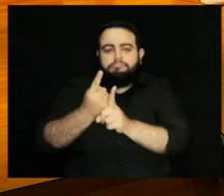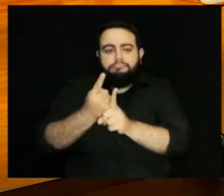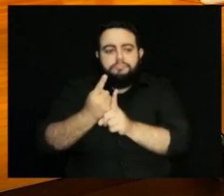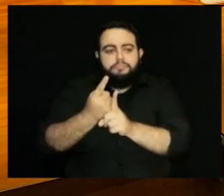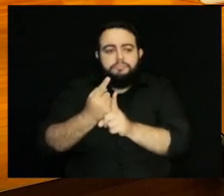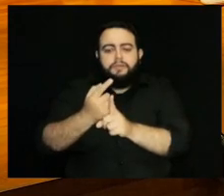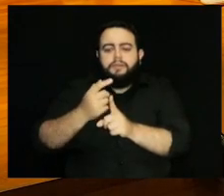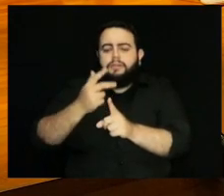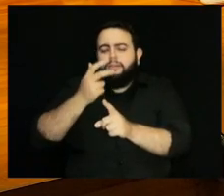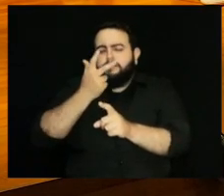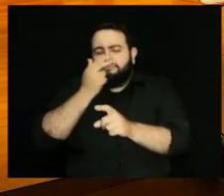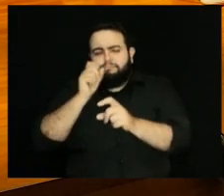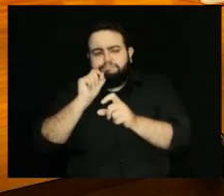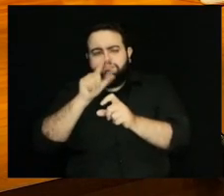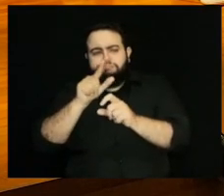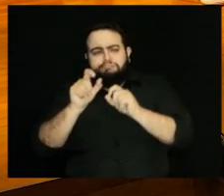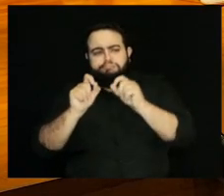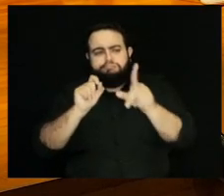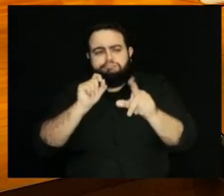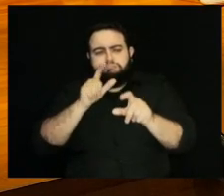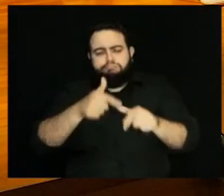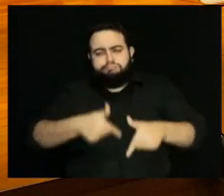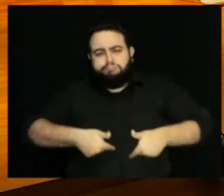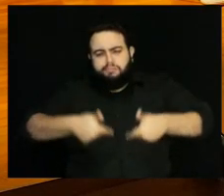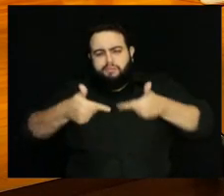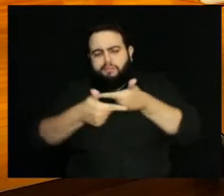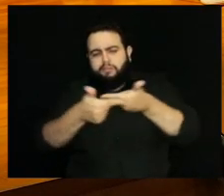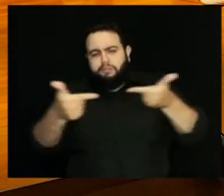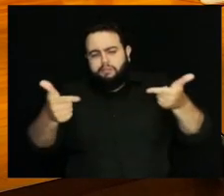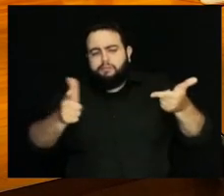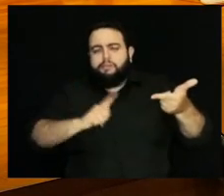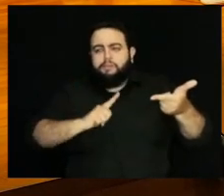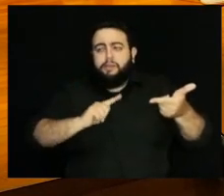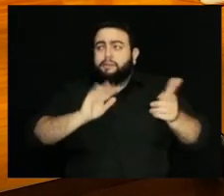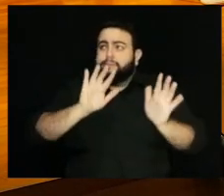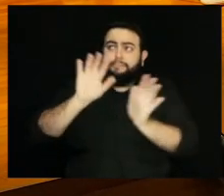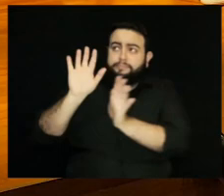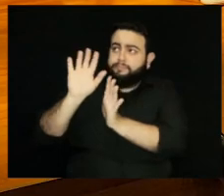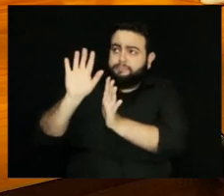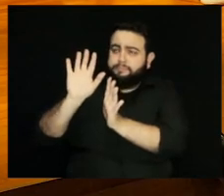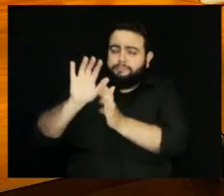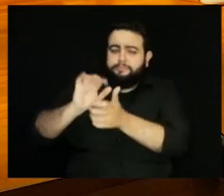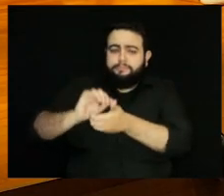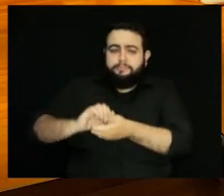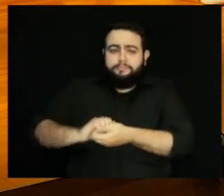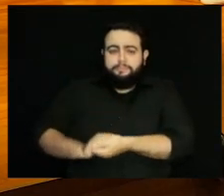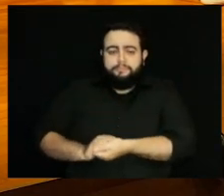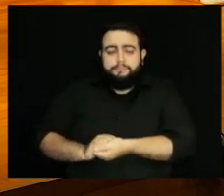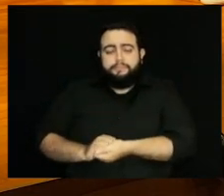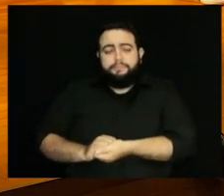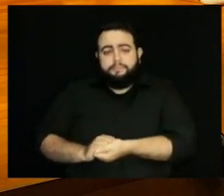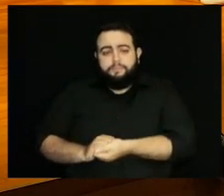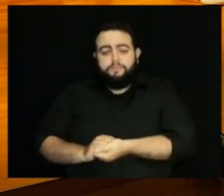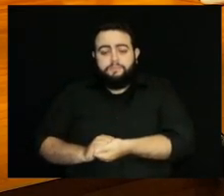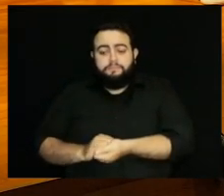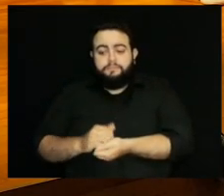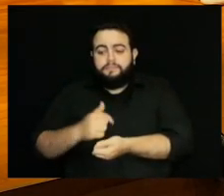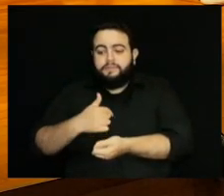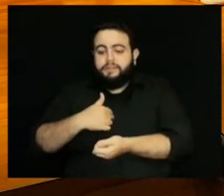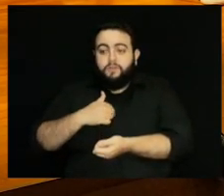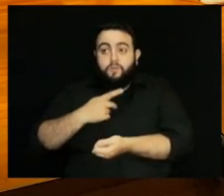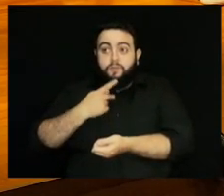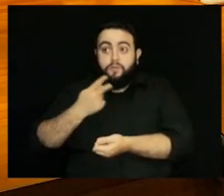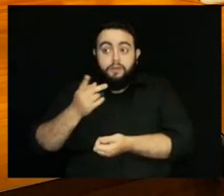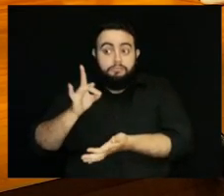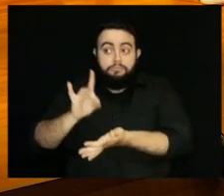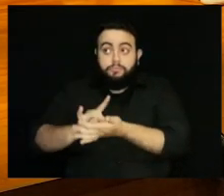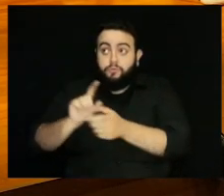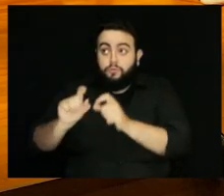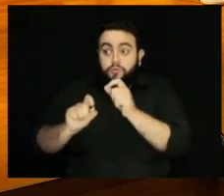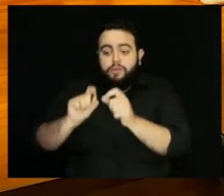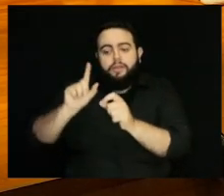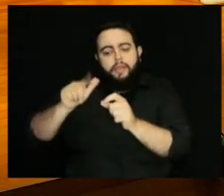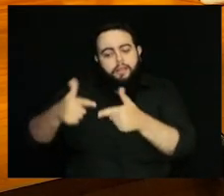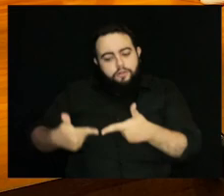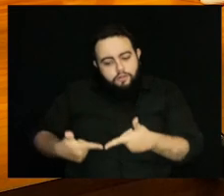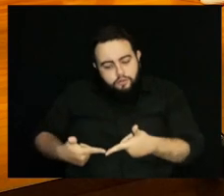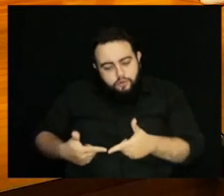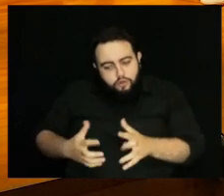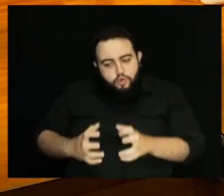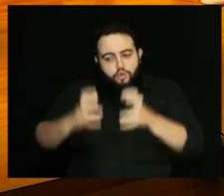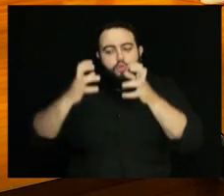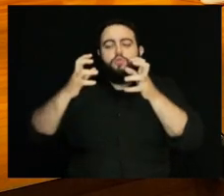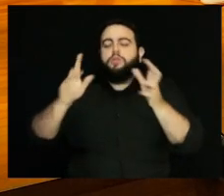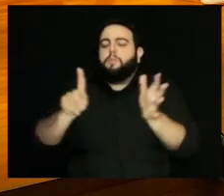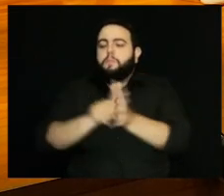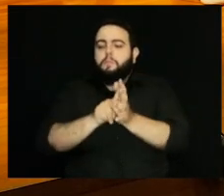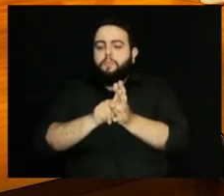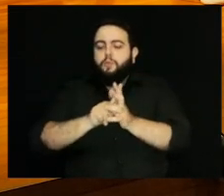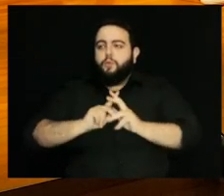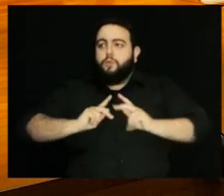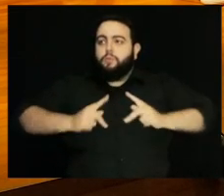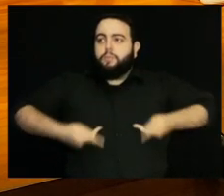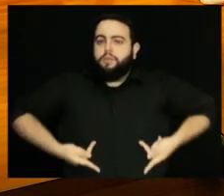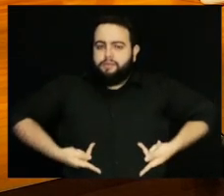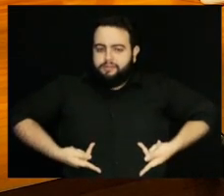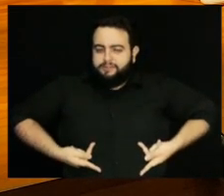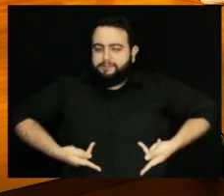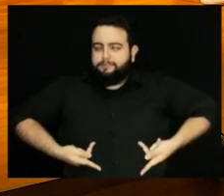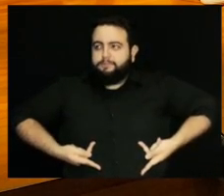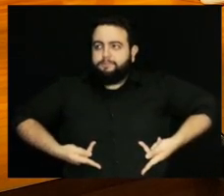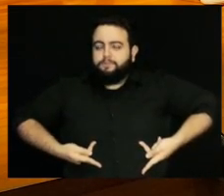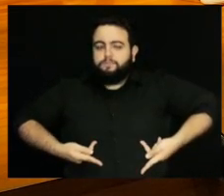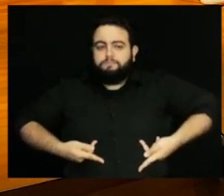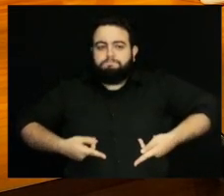[Música] fuzis e canhões. Prefiro minha grande luta em que a humanidade em busca da